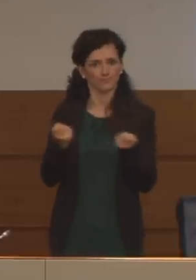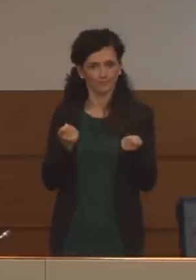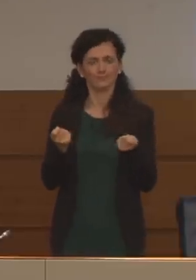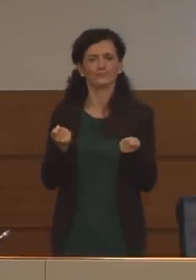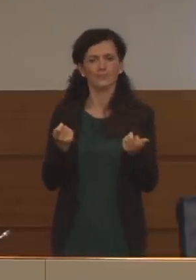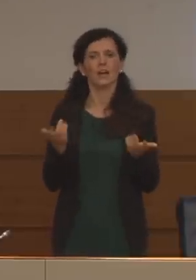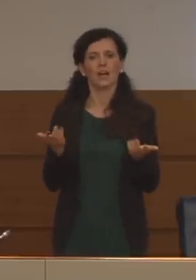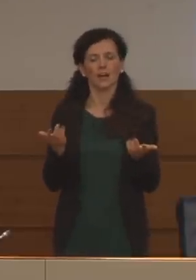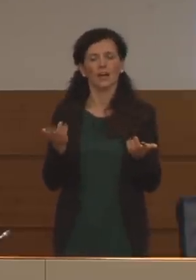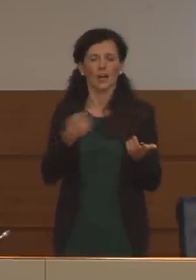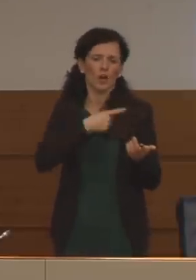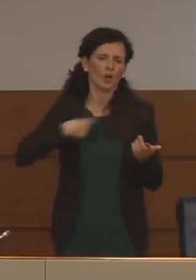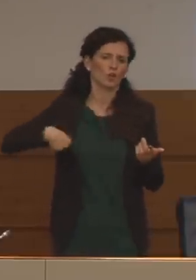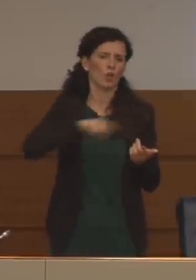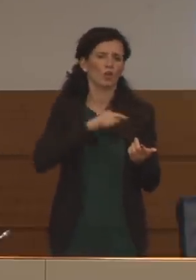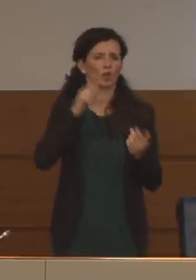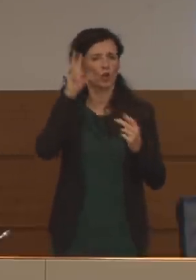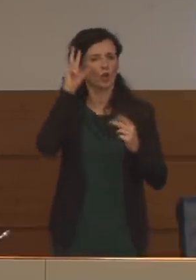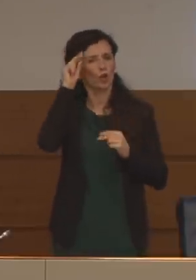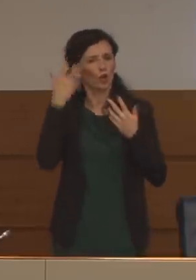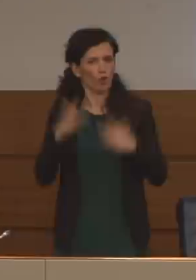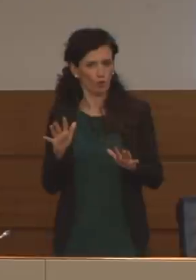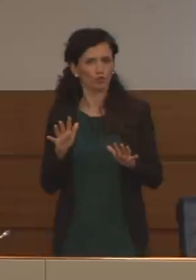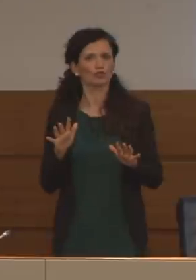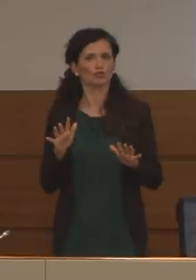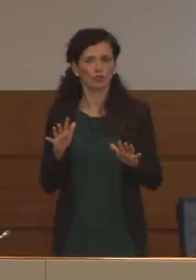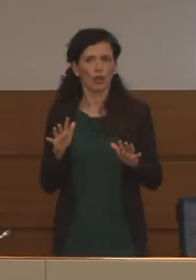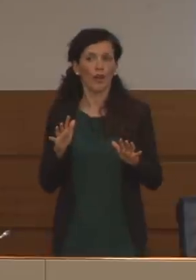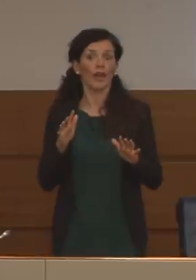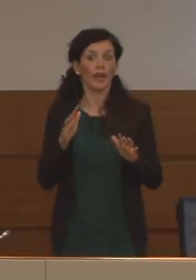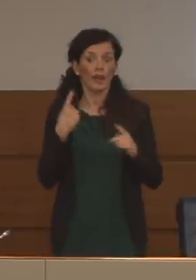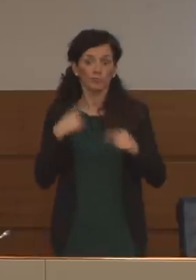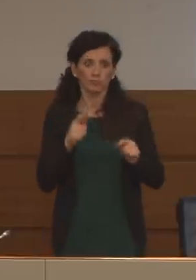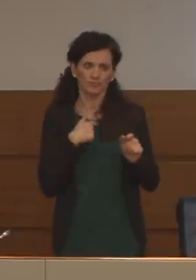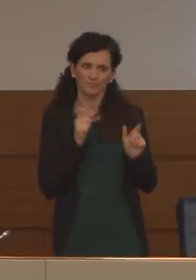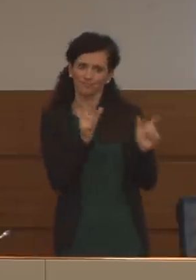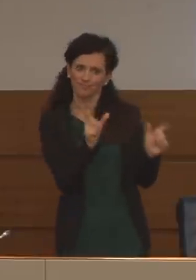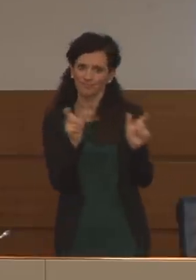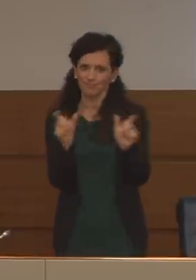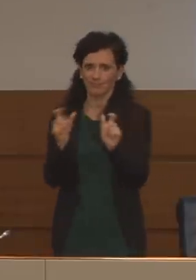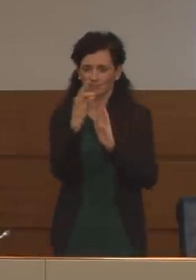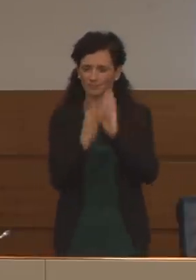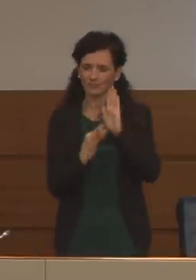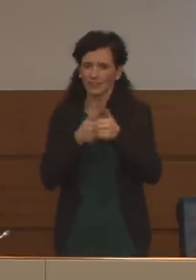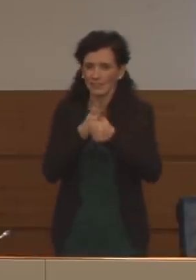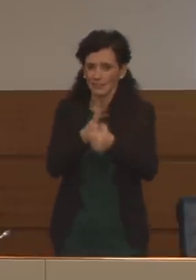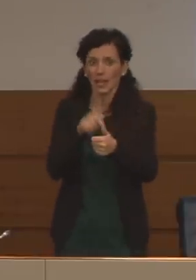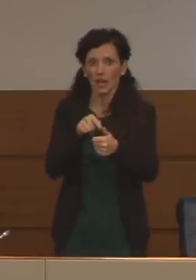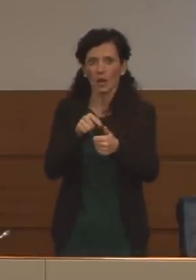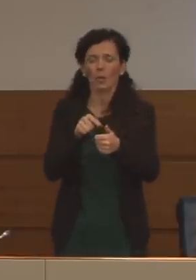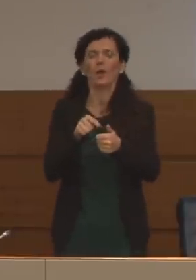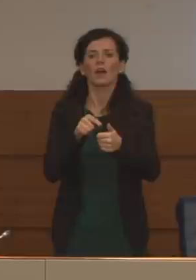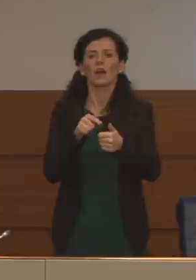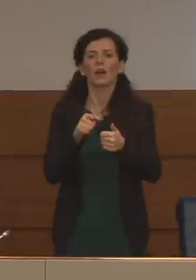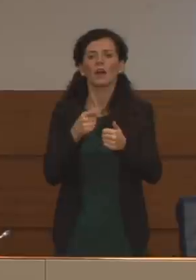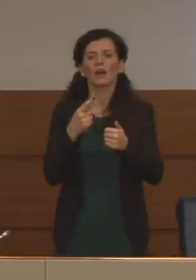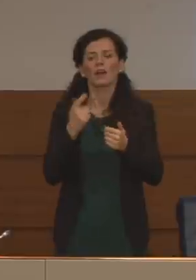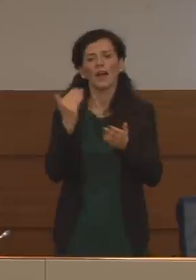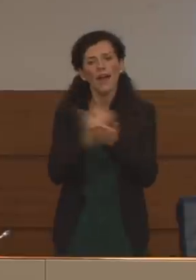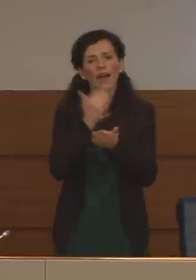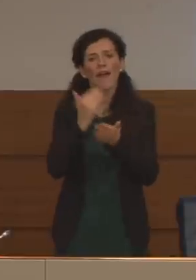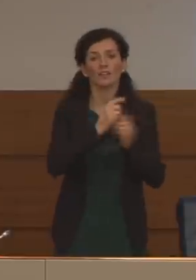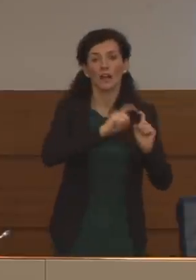modo conosciamo come più efficaci nel modificare la curva e confidiamo che il